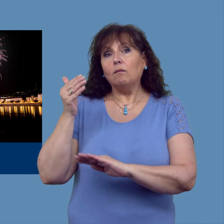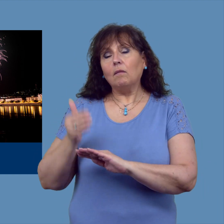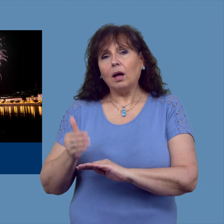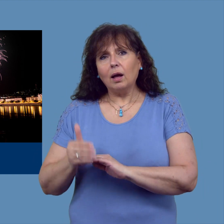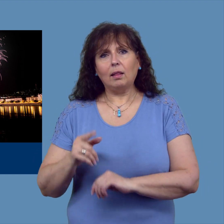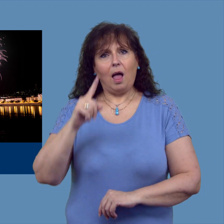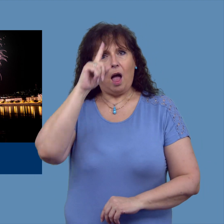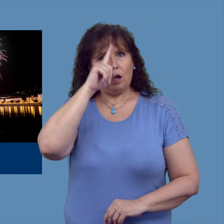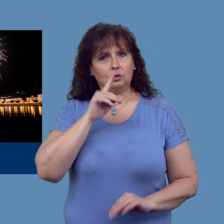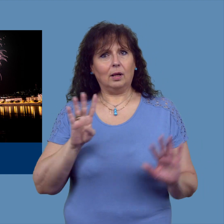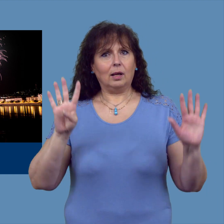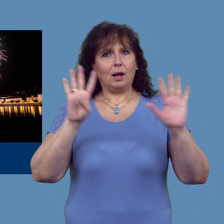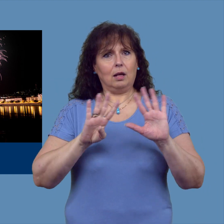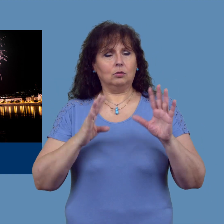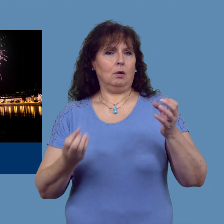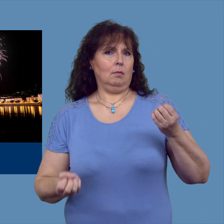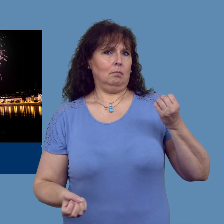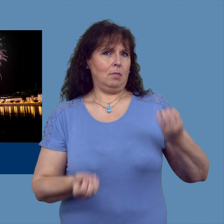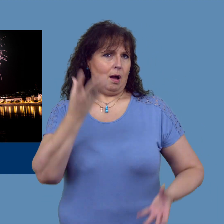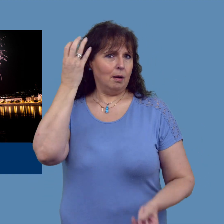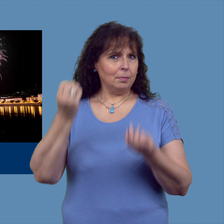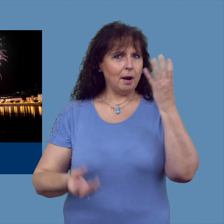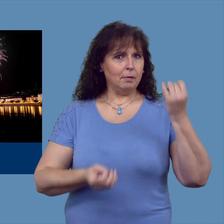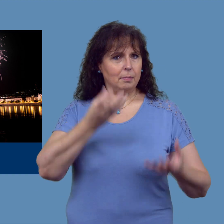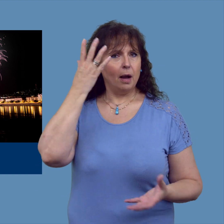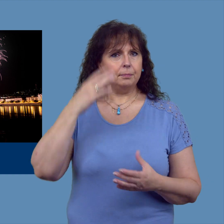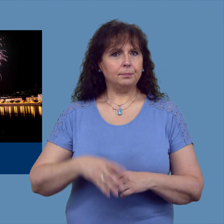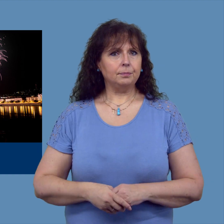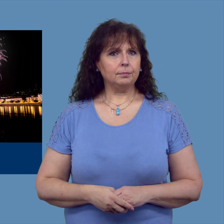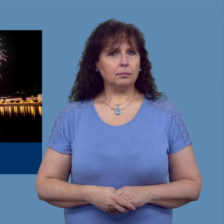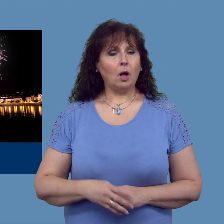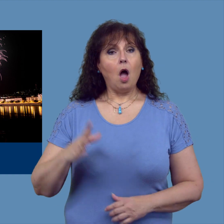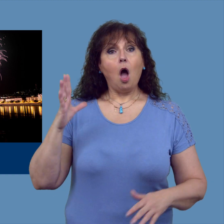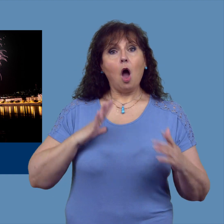az ünnepségsorozatot pedig 21 órakor tűzijáték zárja.